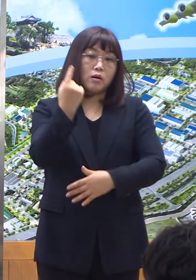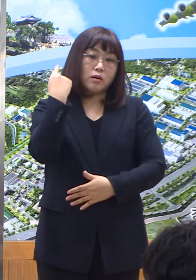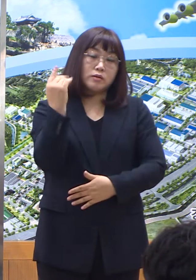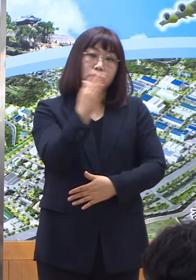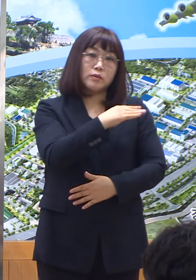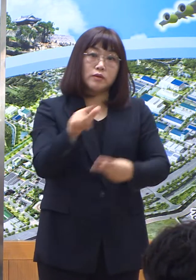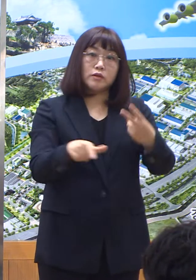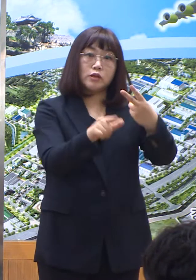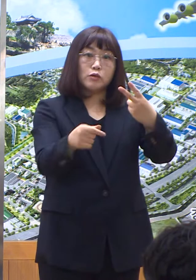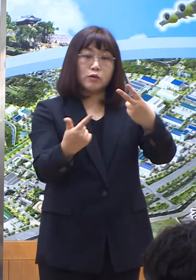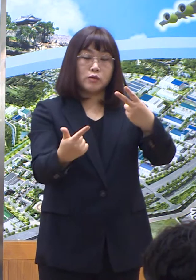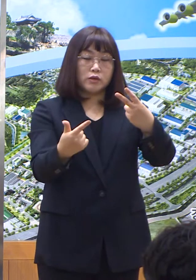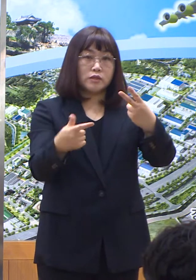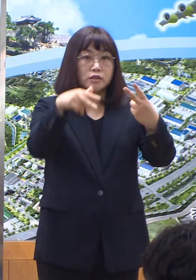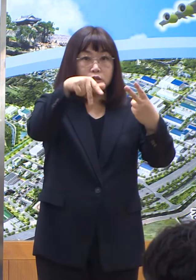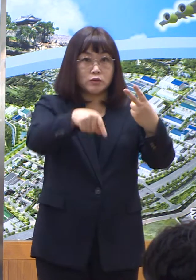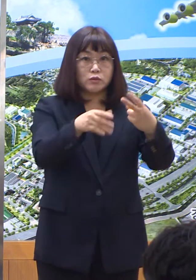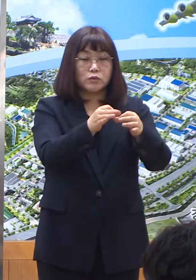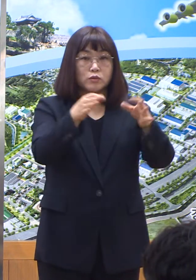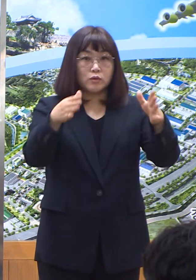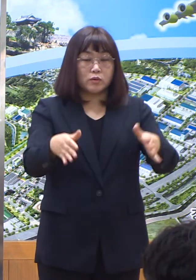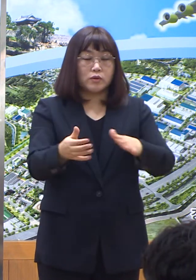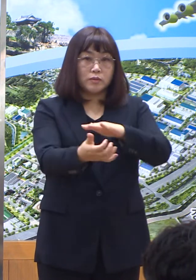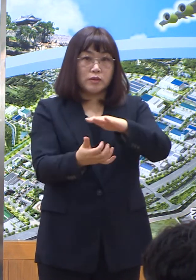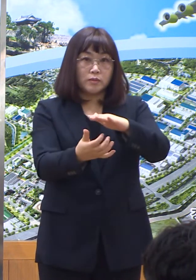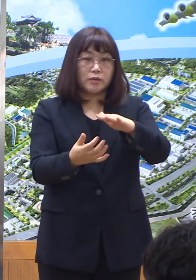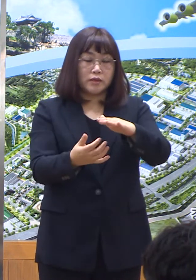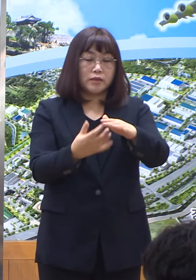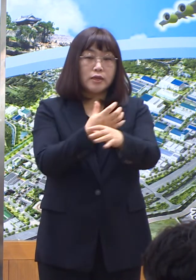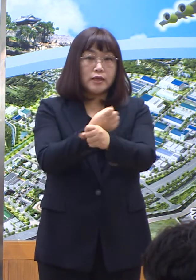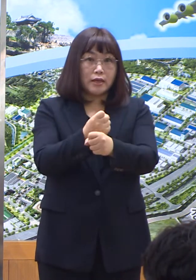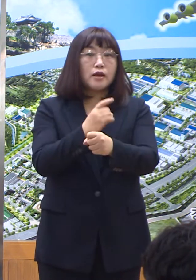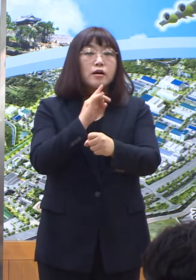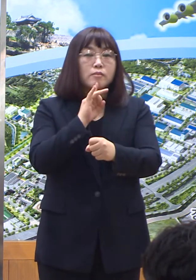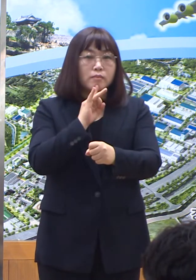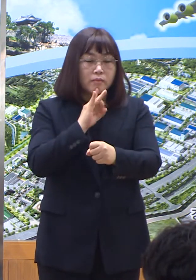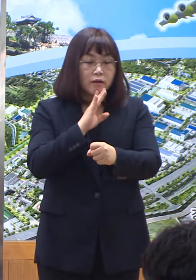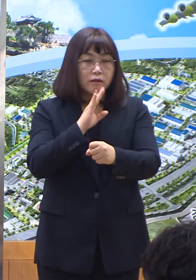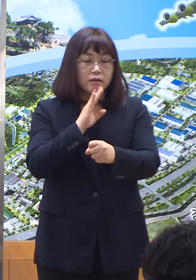수가 는 사전에도 약간 사랑을 받았으나 3대